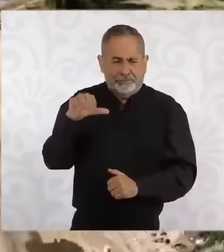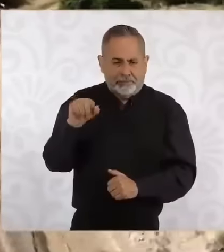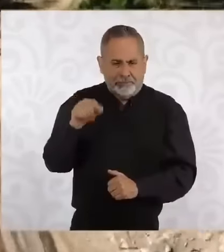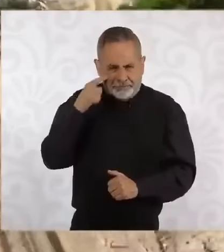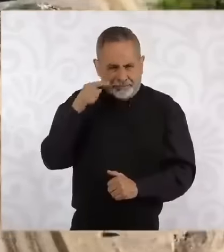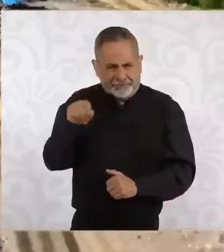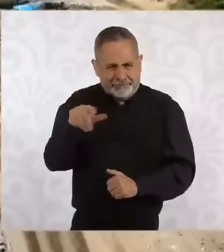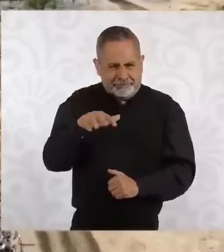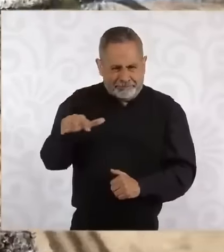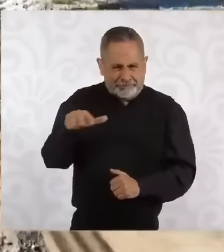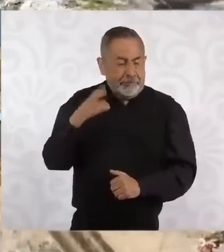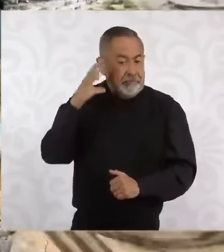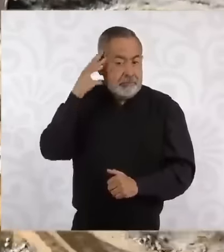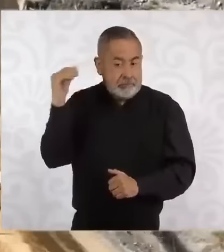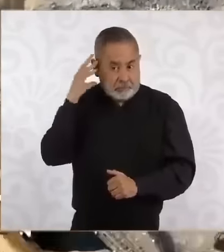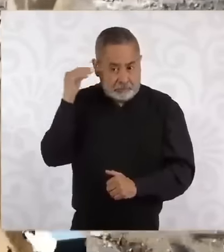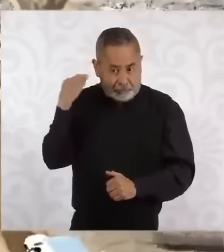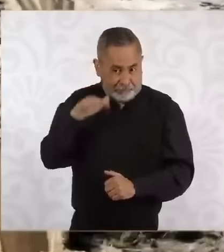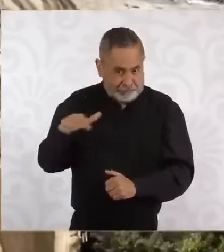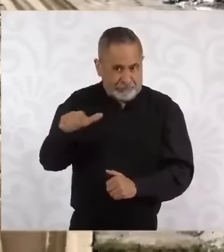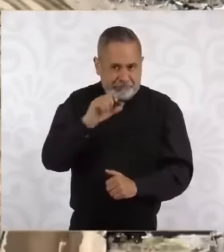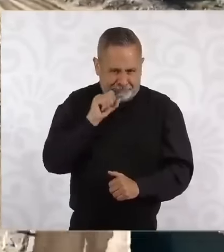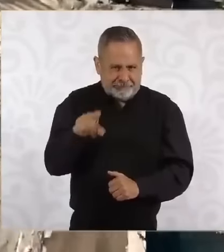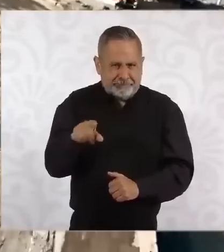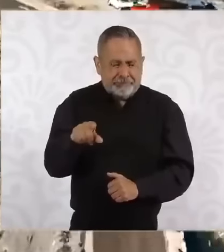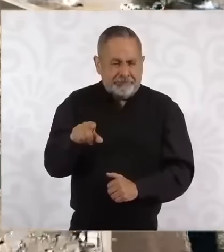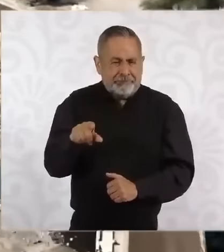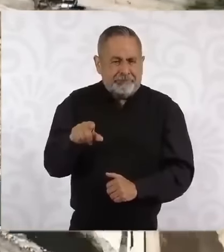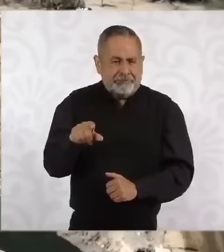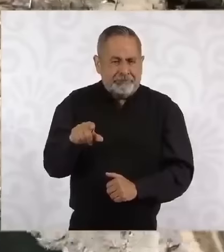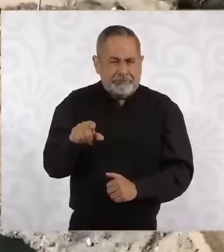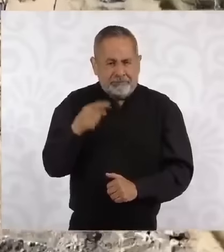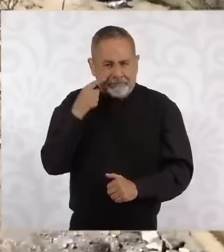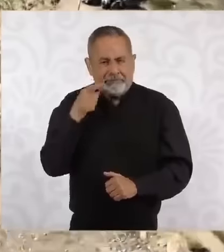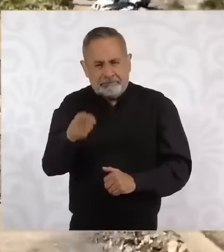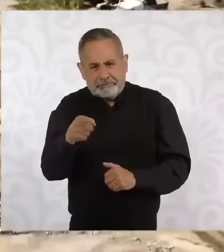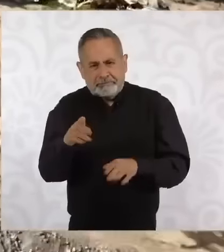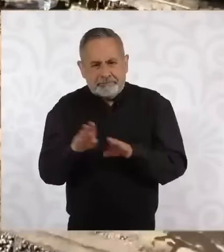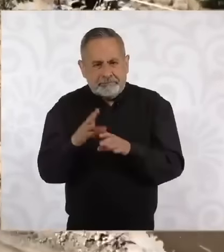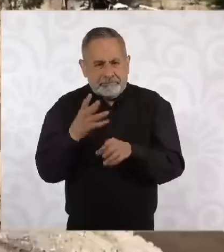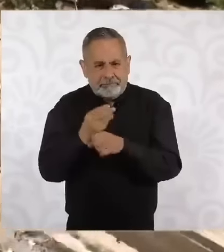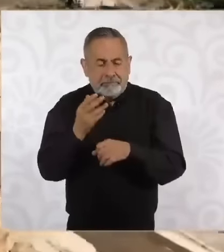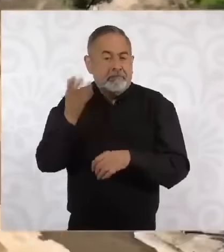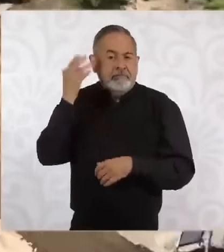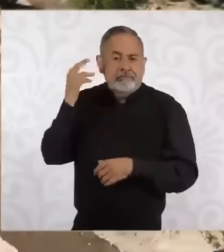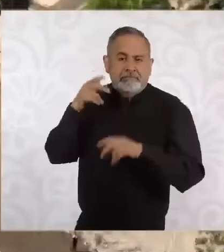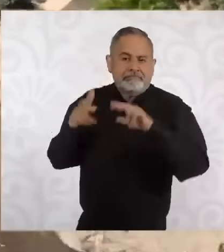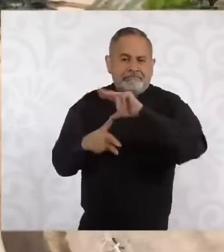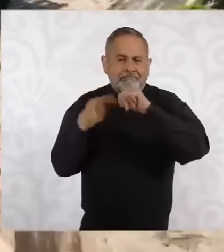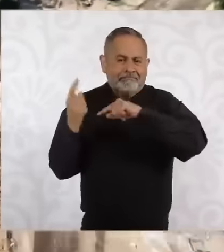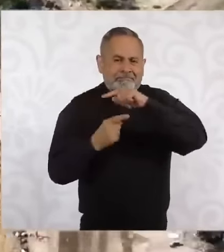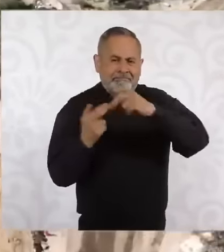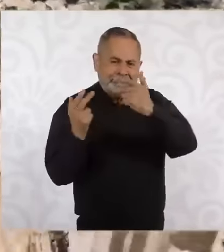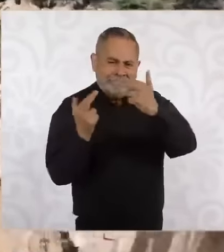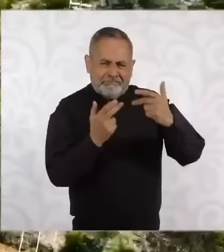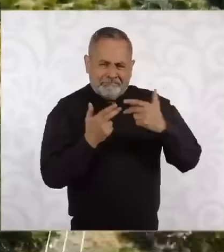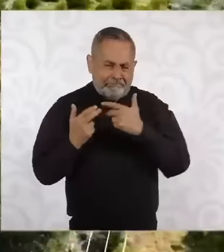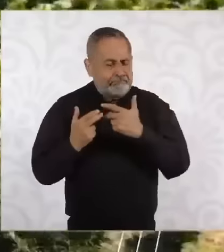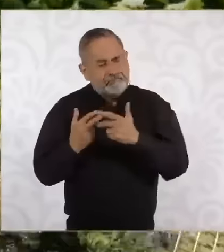que en Colima este eh son resultado de de daños por un huracán y que se están reconstruyendo,